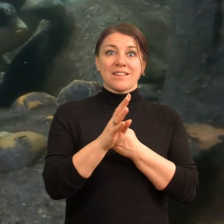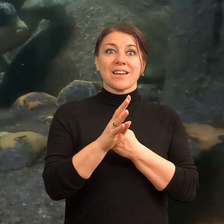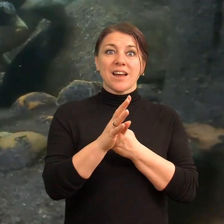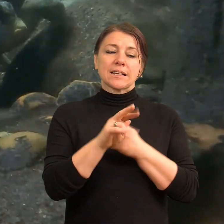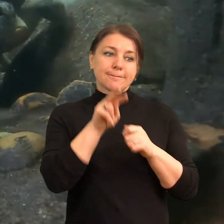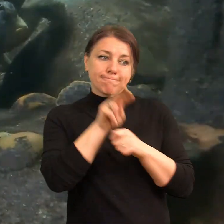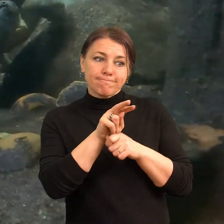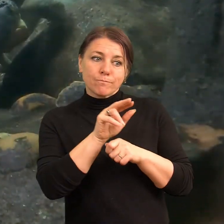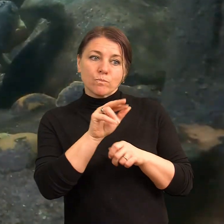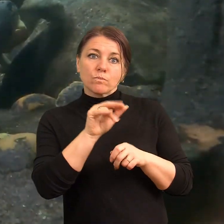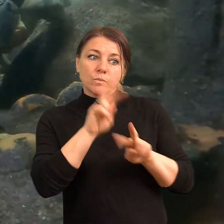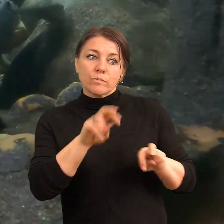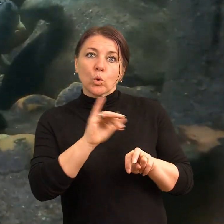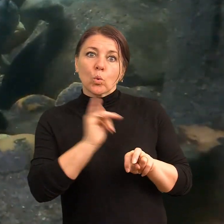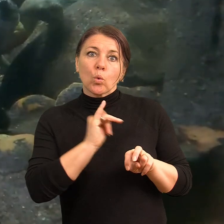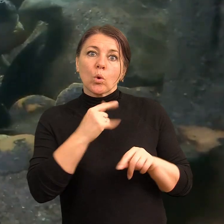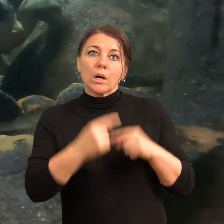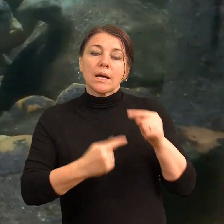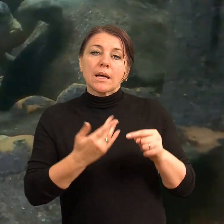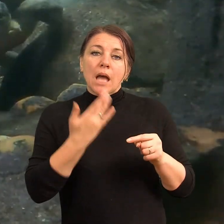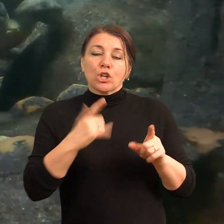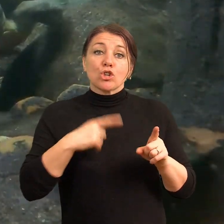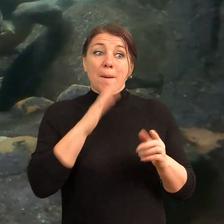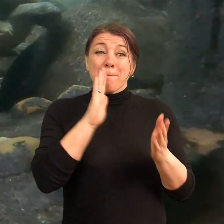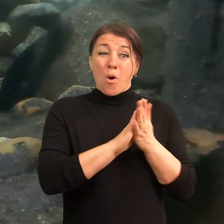který byl také vůbec prvním odchovem tohoto druhu v Evropě.